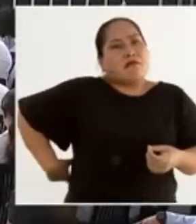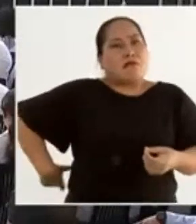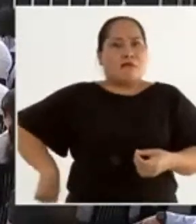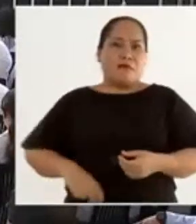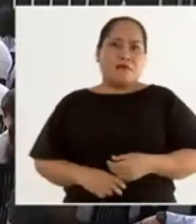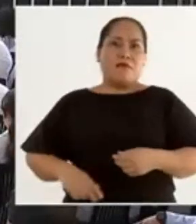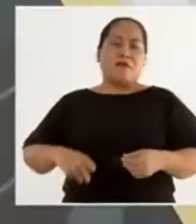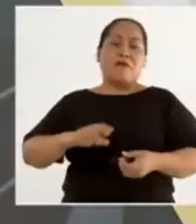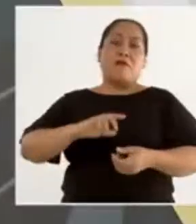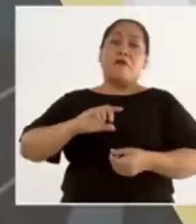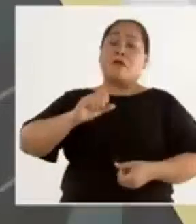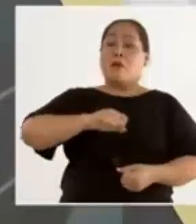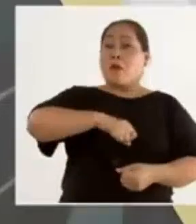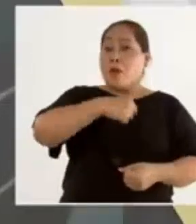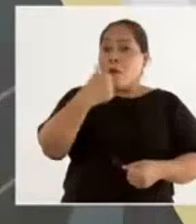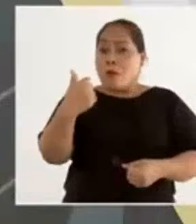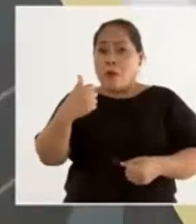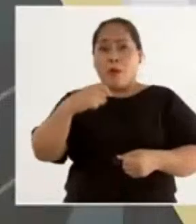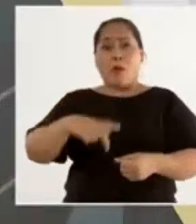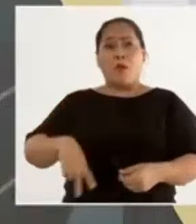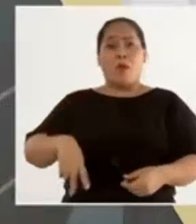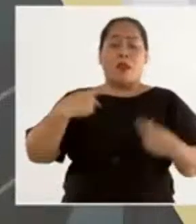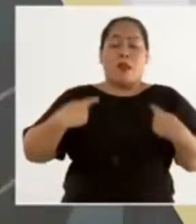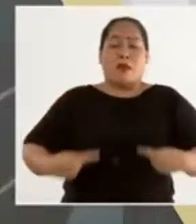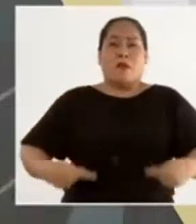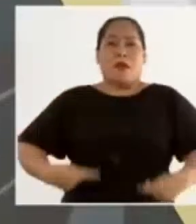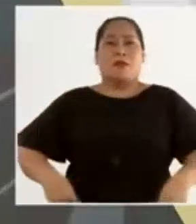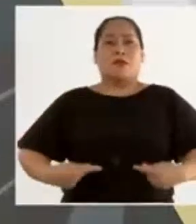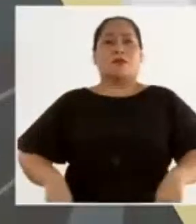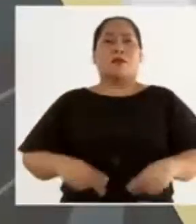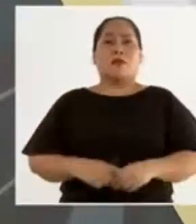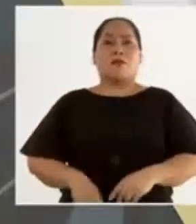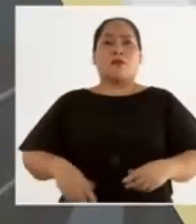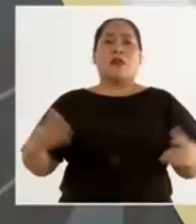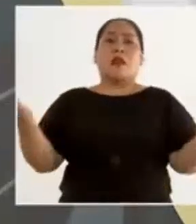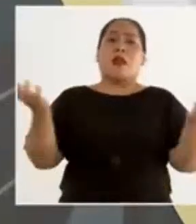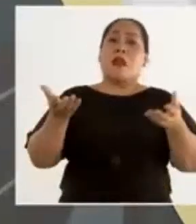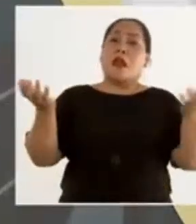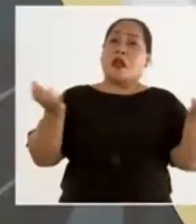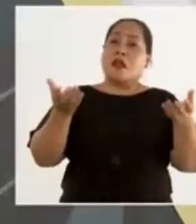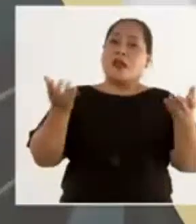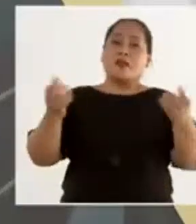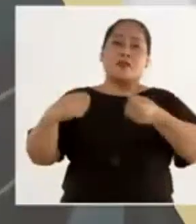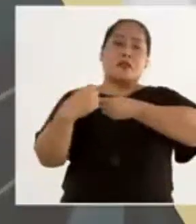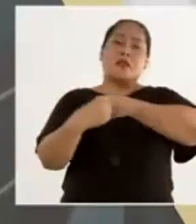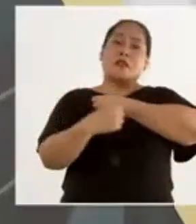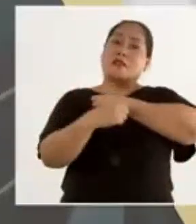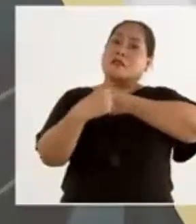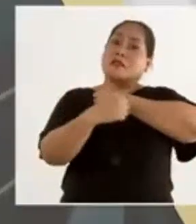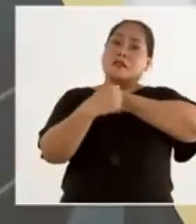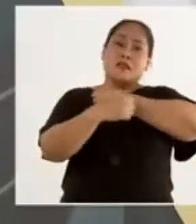lo que llamamos transplantes en cadena, en donde se pueden transplantar varias personas